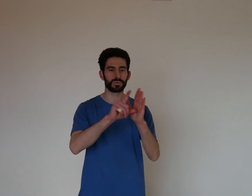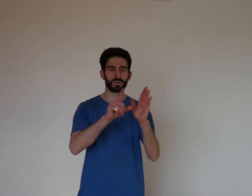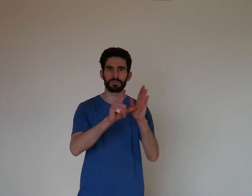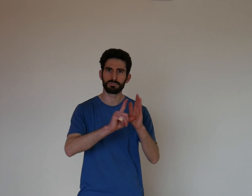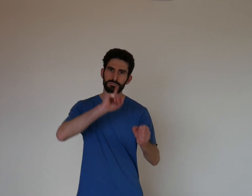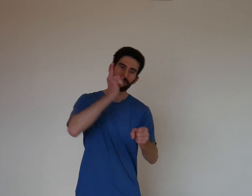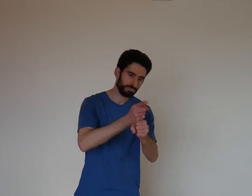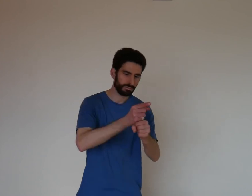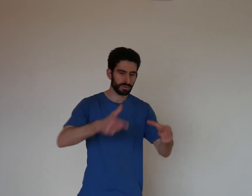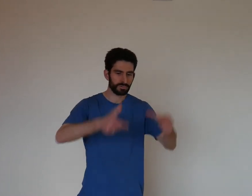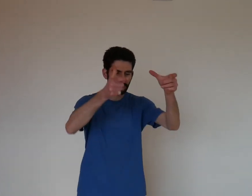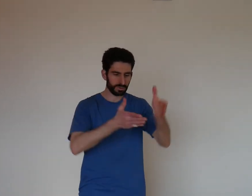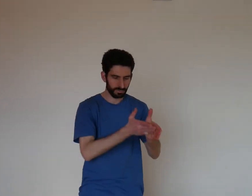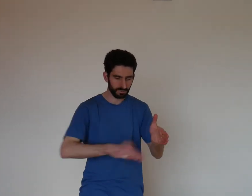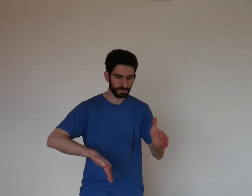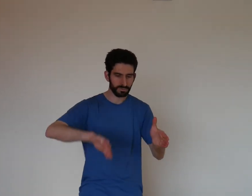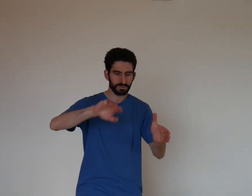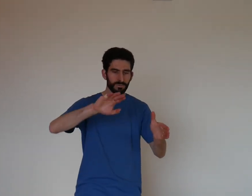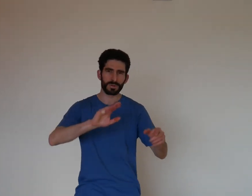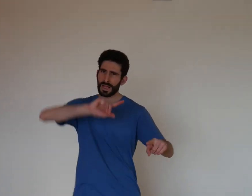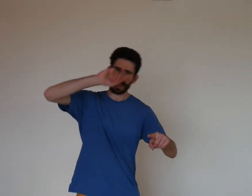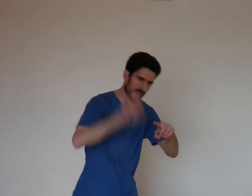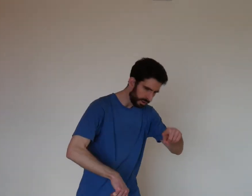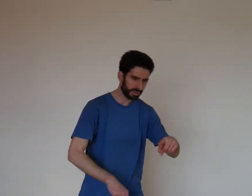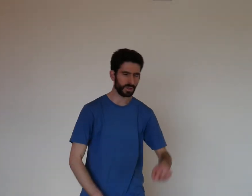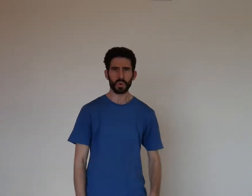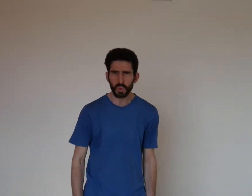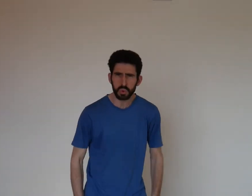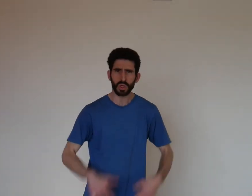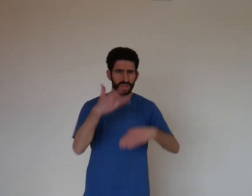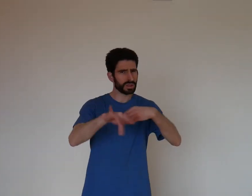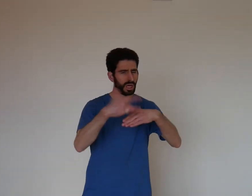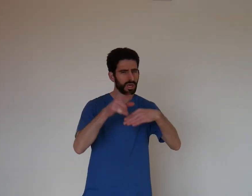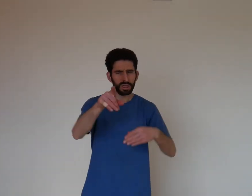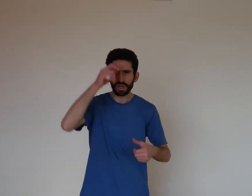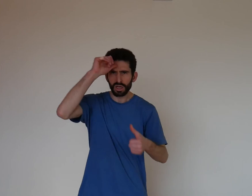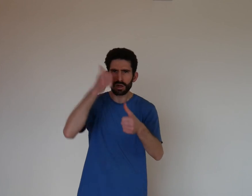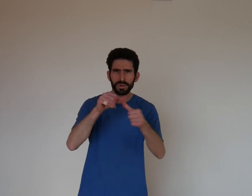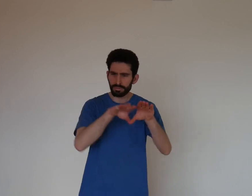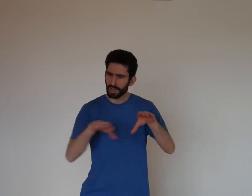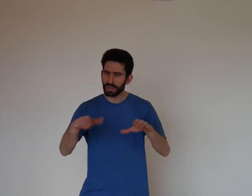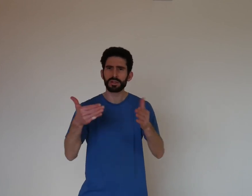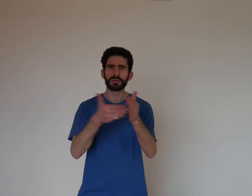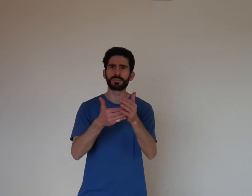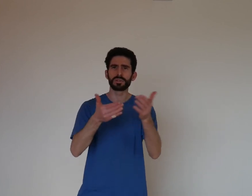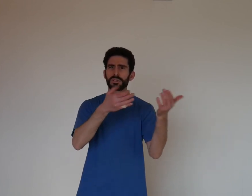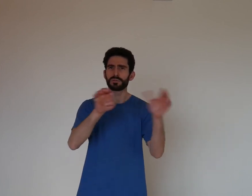Une loi interdit les fosses d'aisance. Quoi, si tard ?! Rappelle-toi qu'en 1960,